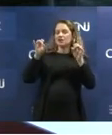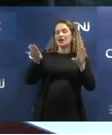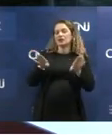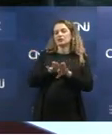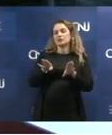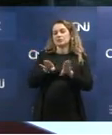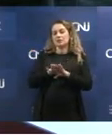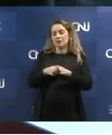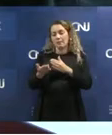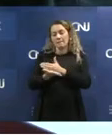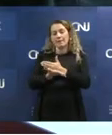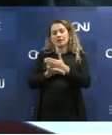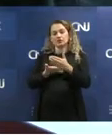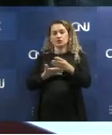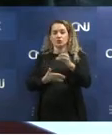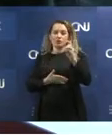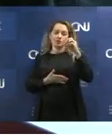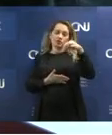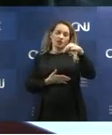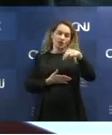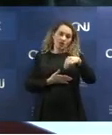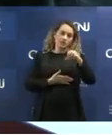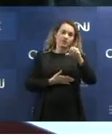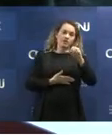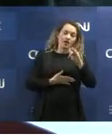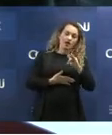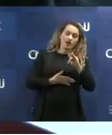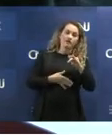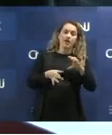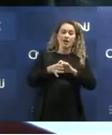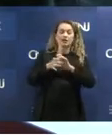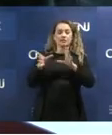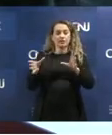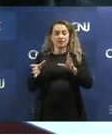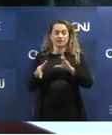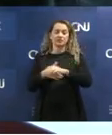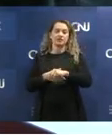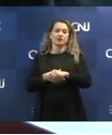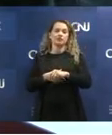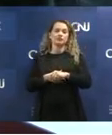A liberação de um apenado é decorrente de um erro